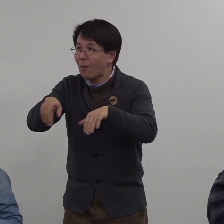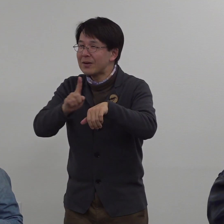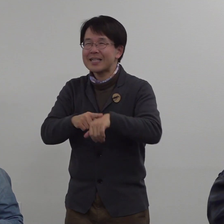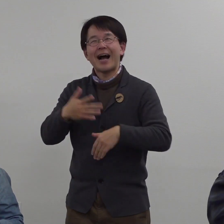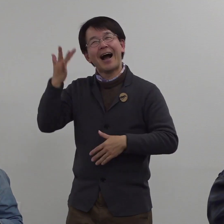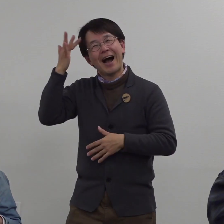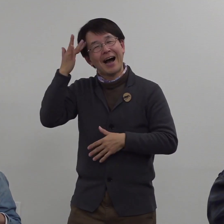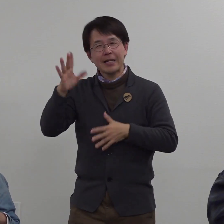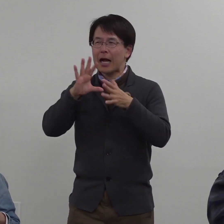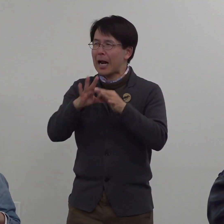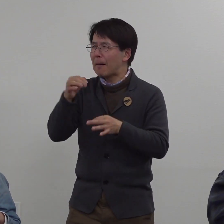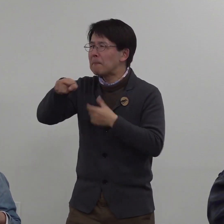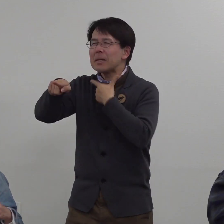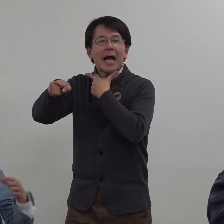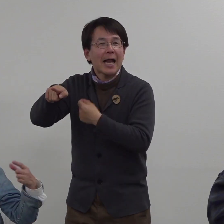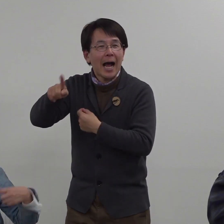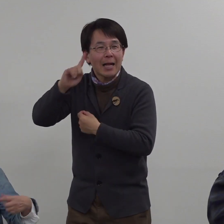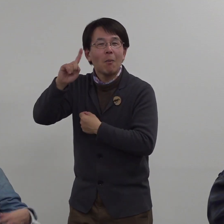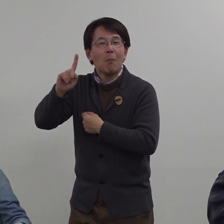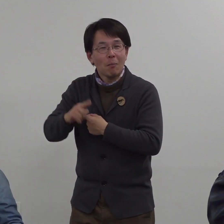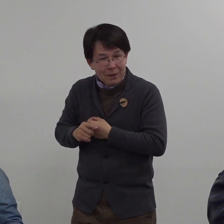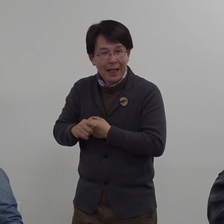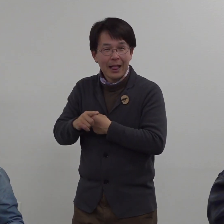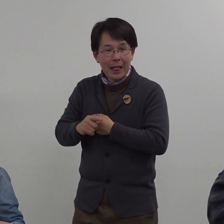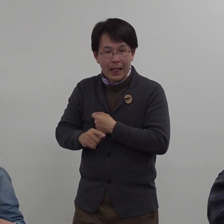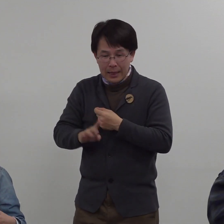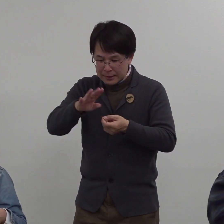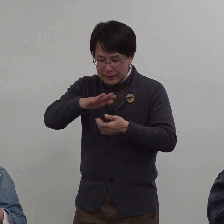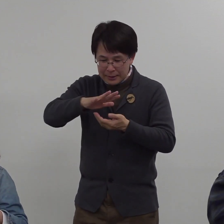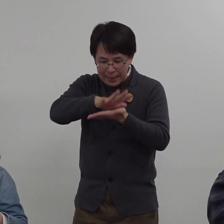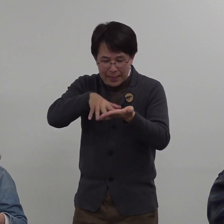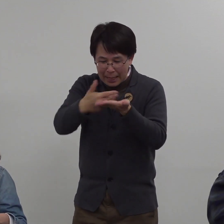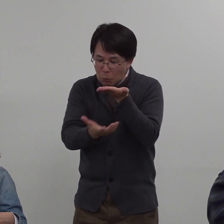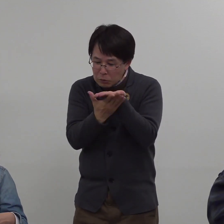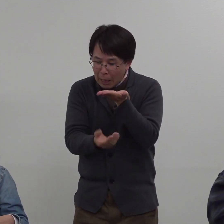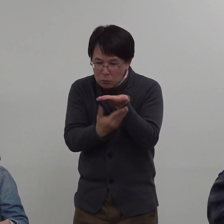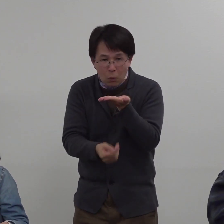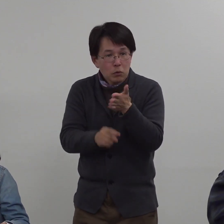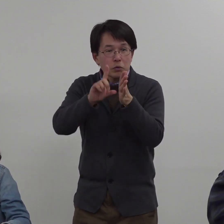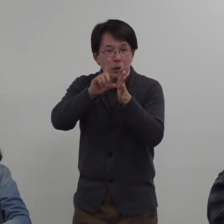なんとか 見に行こうかなっていってデータをダウンロードさえすれば見れる